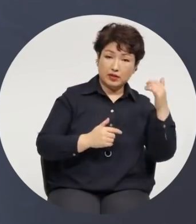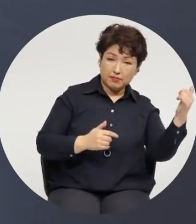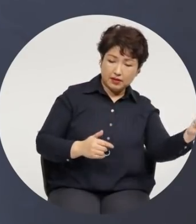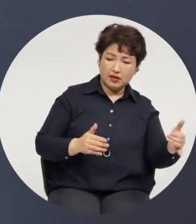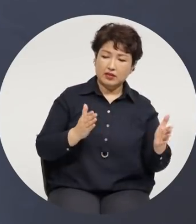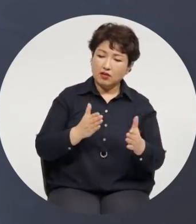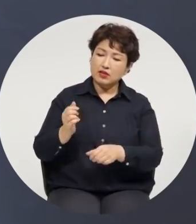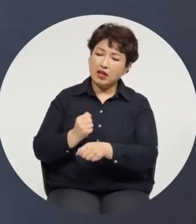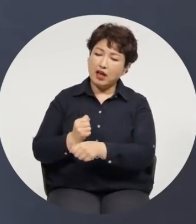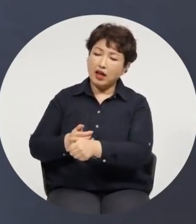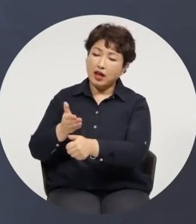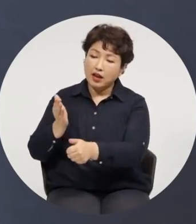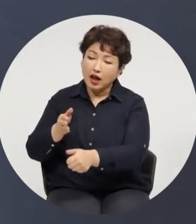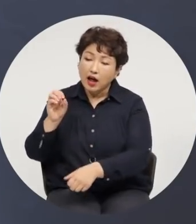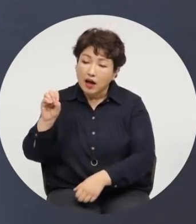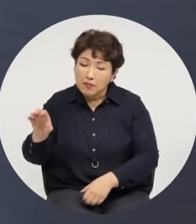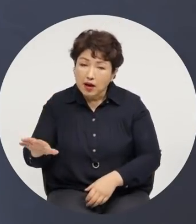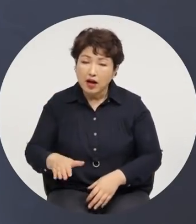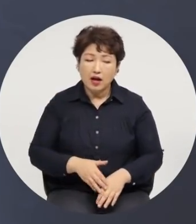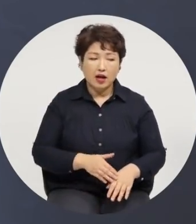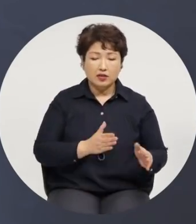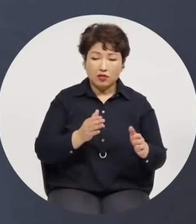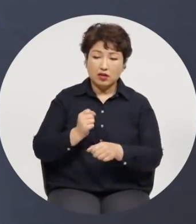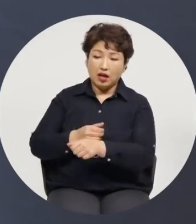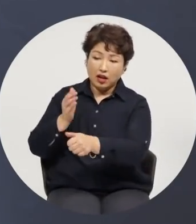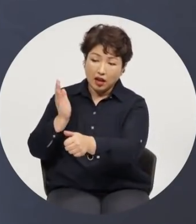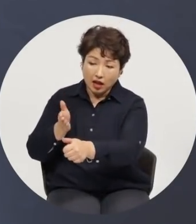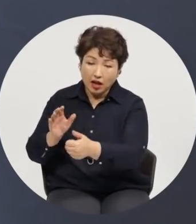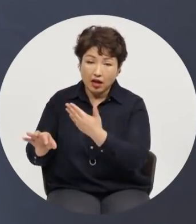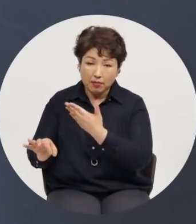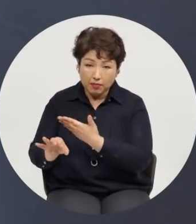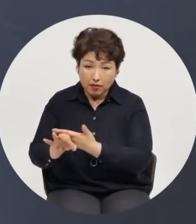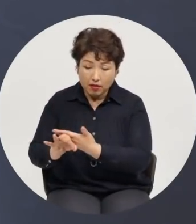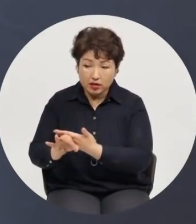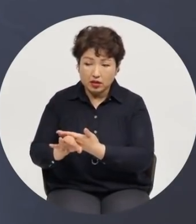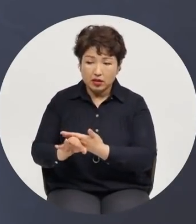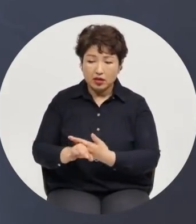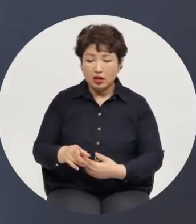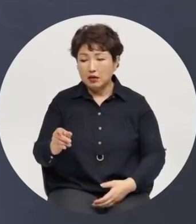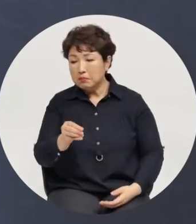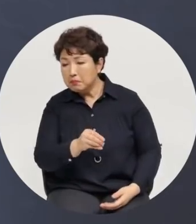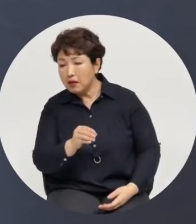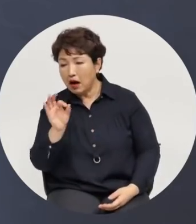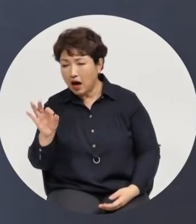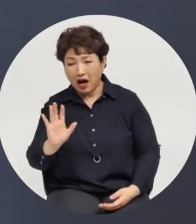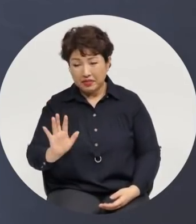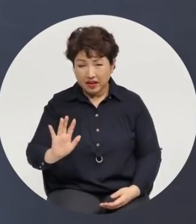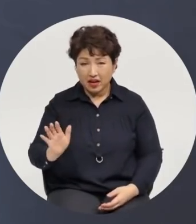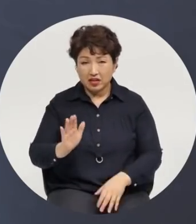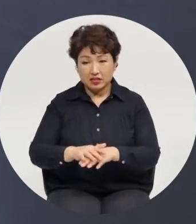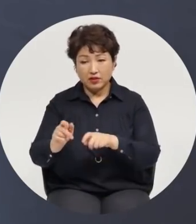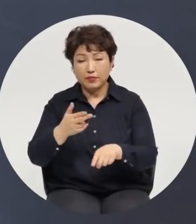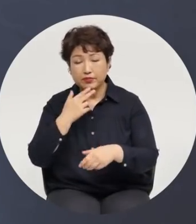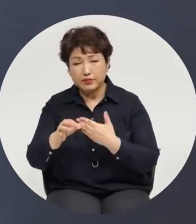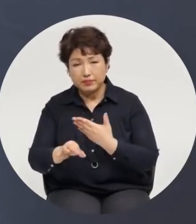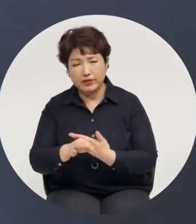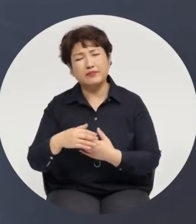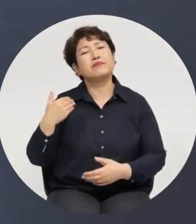한두 번 말해보고 안 되면 "알았다 네 방은 네가 알아서 해라" 이렇게 말하고 정을 딱 끊어야 합니다